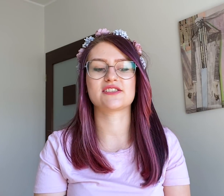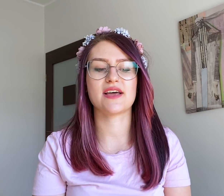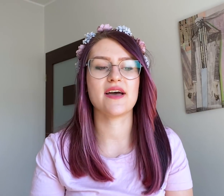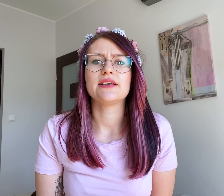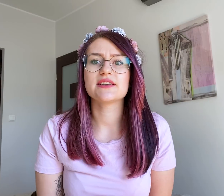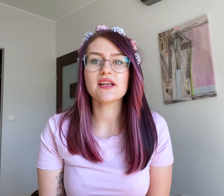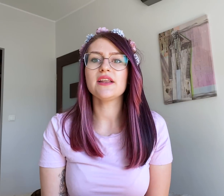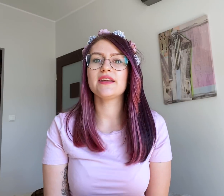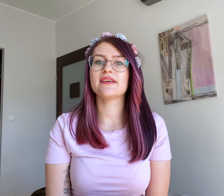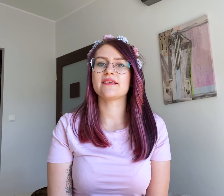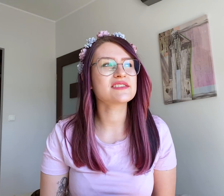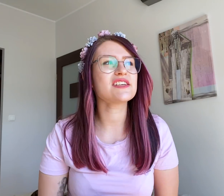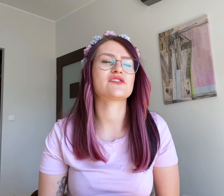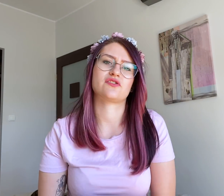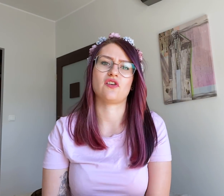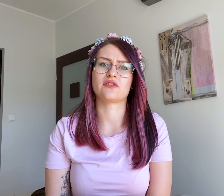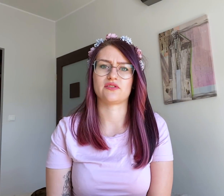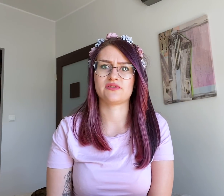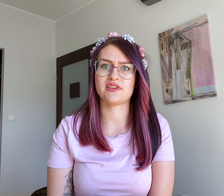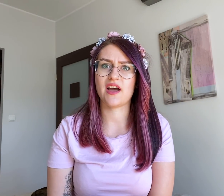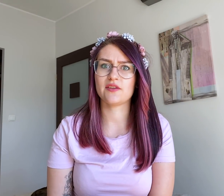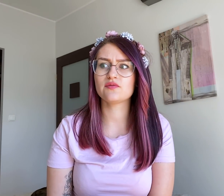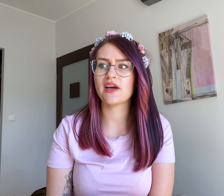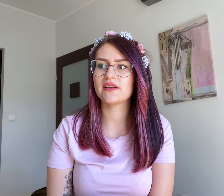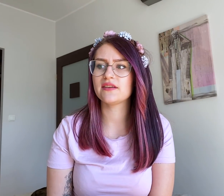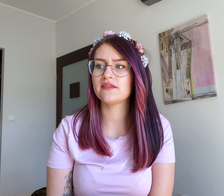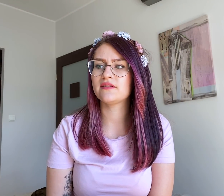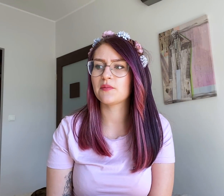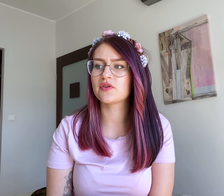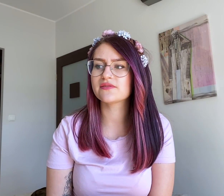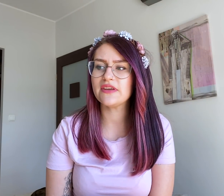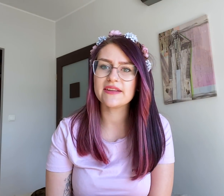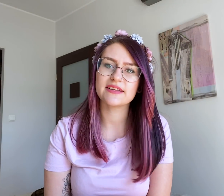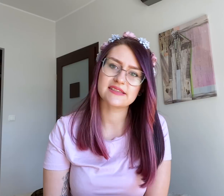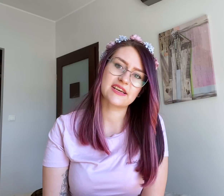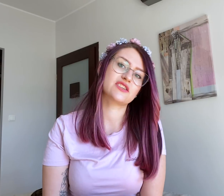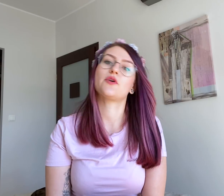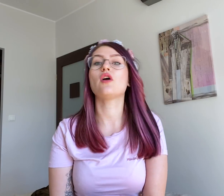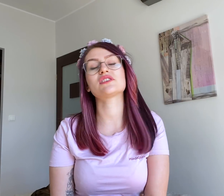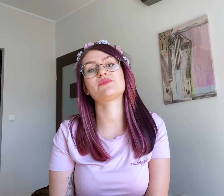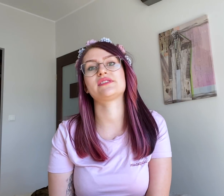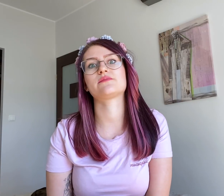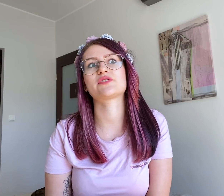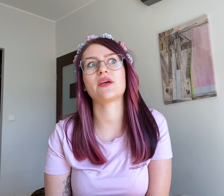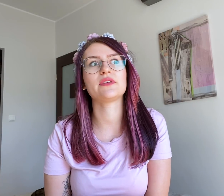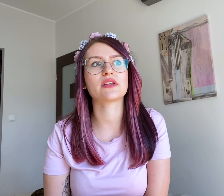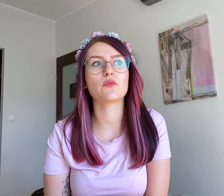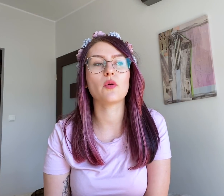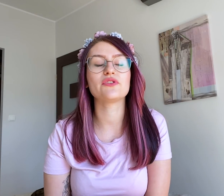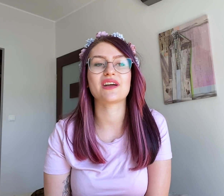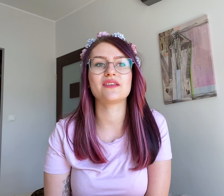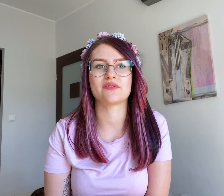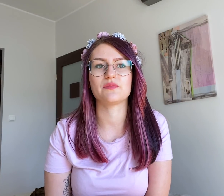że jeżeli chcę coś osiągnąć, a tutaj jakby rozwijanie języka, żeby chociaż być przynajmniej takim komunikatywnym,